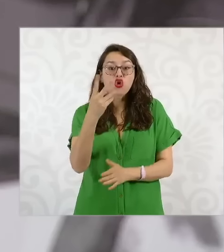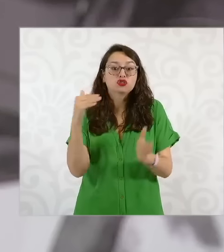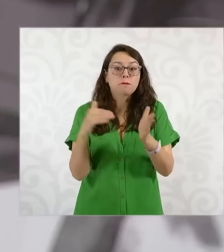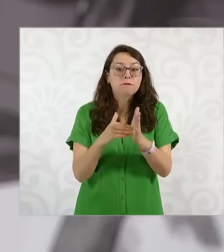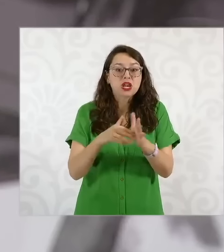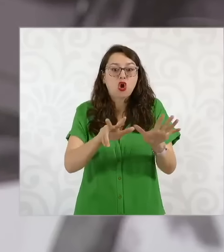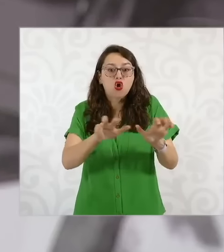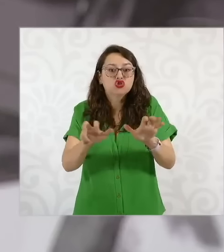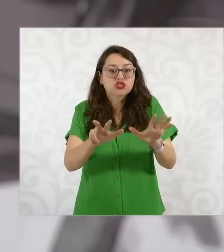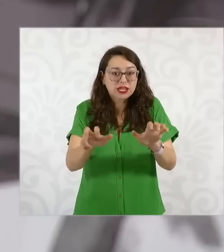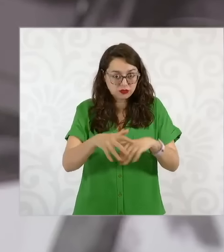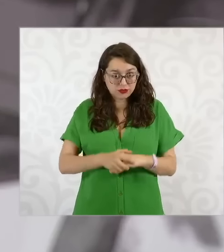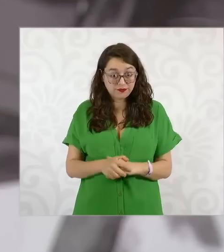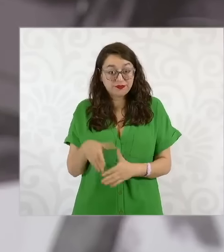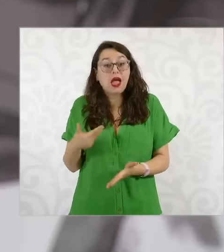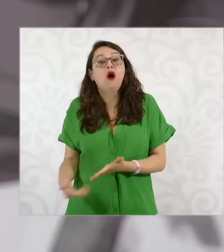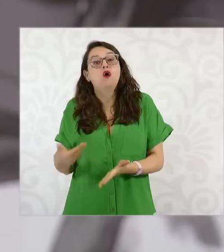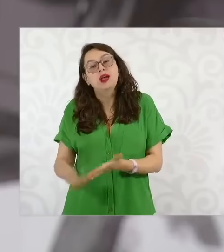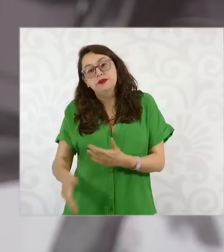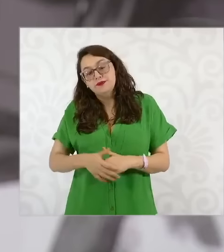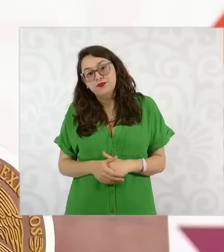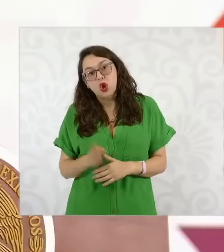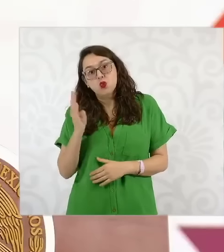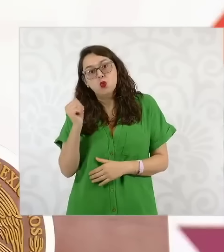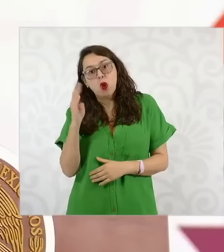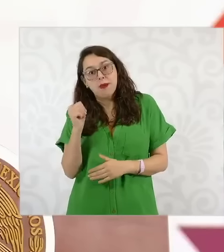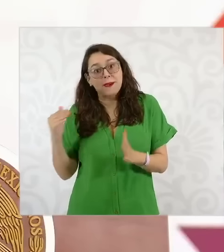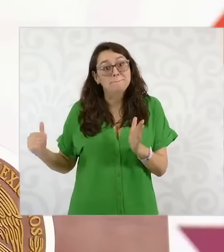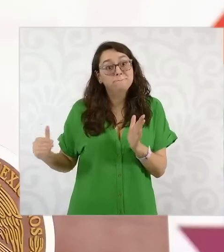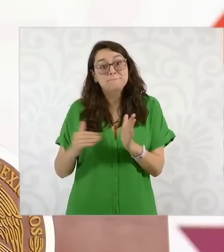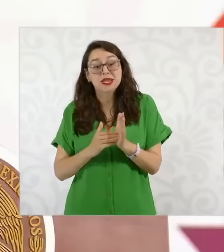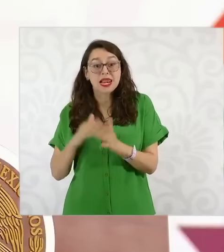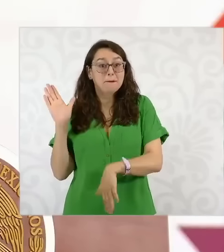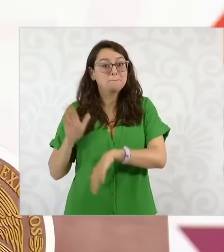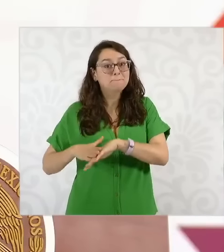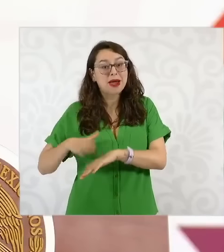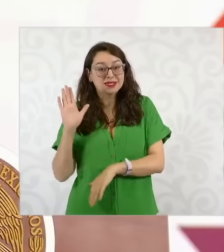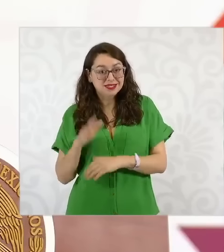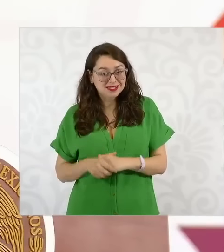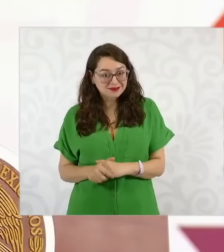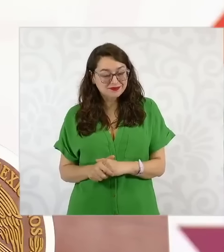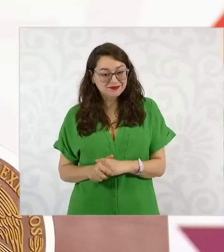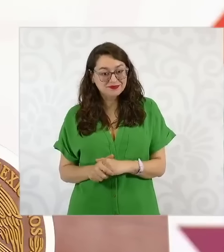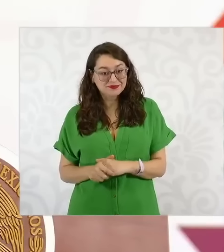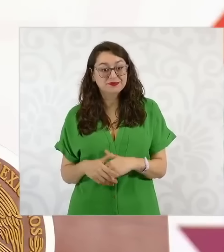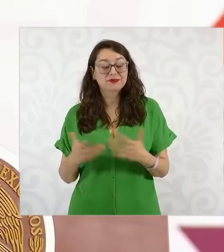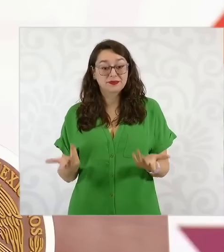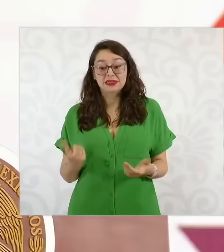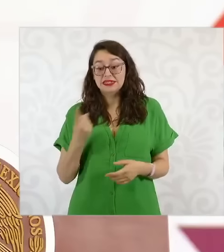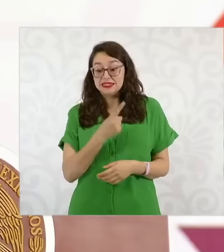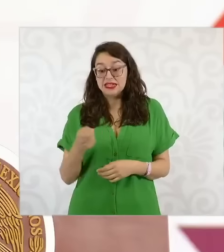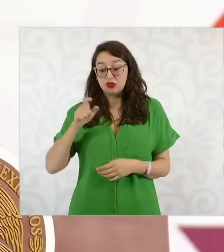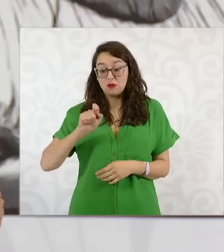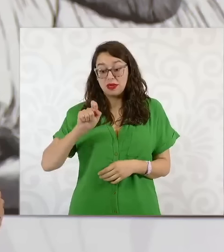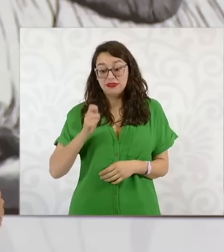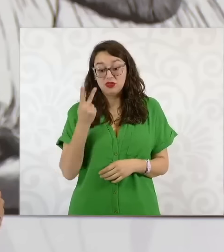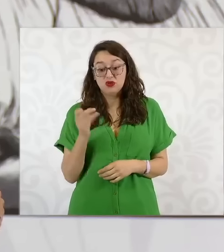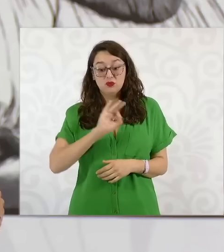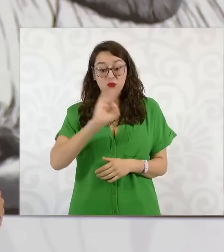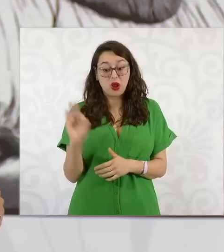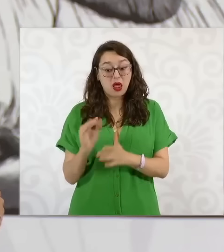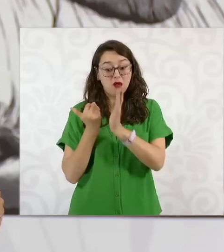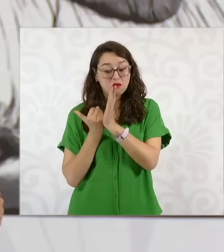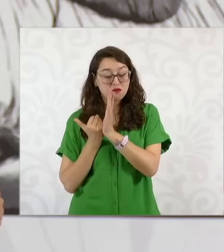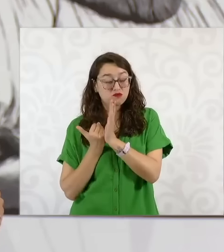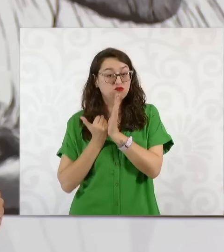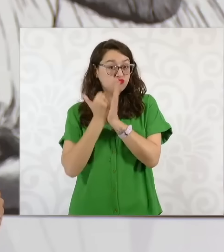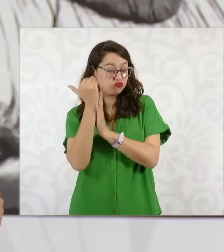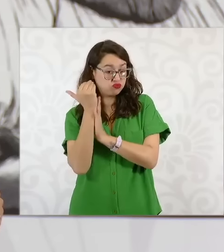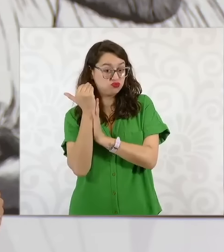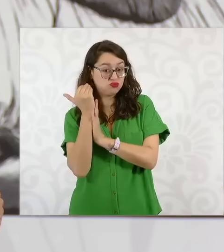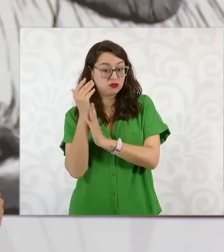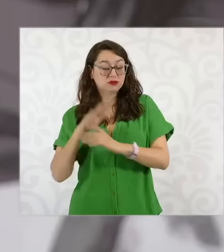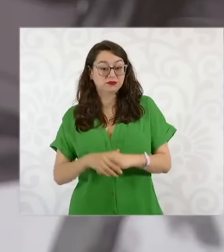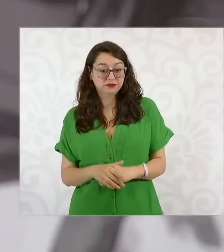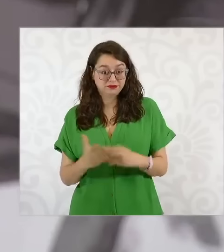más de 9400 pesos mensuales. Reconocido por la OCDE subió en 122% de el 21 a la fecha.